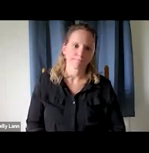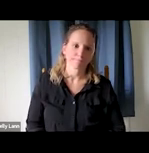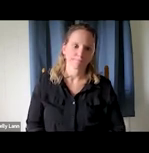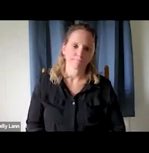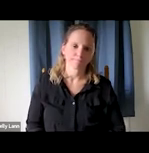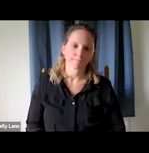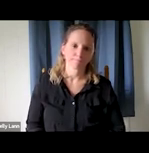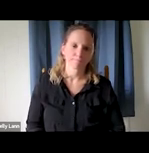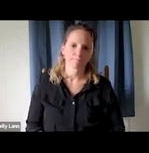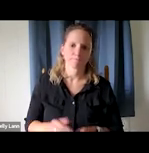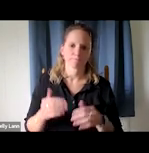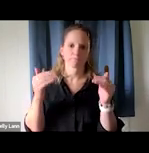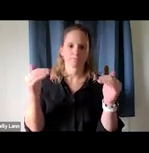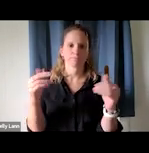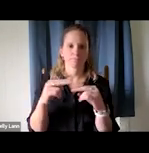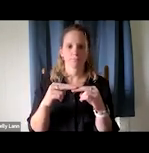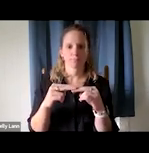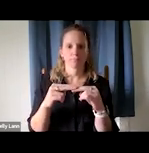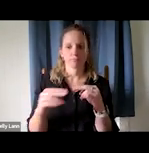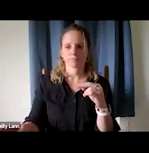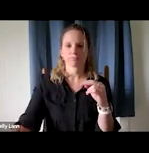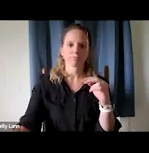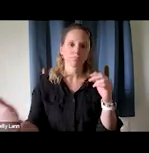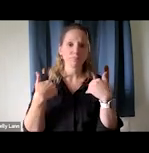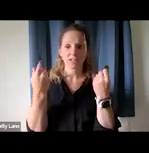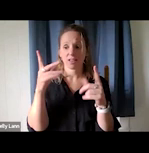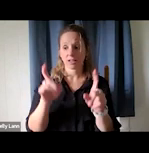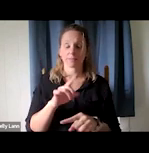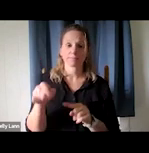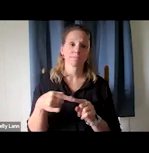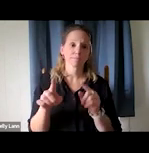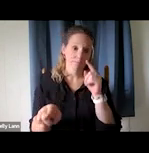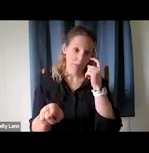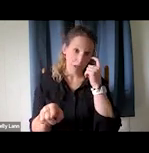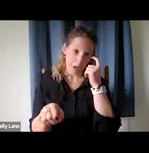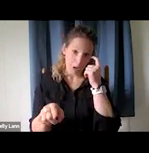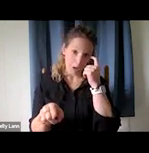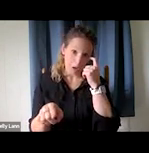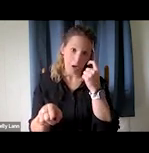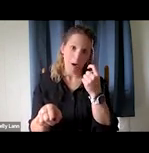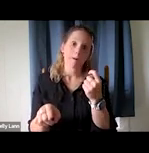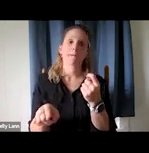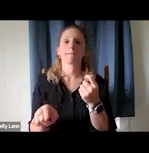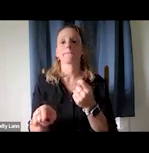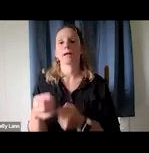Siguiente diapositiva, recibo muchas preguntas sobre esto, los períodos de abstinencia.